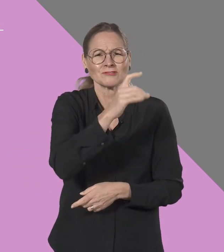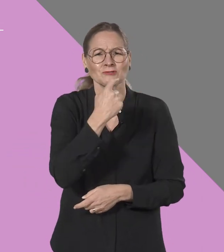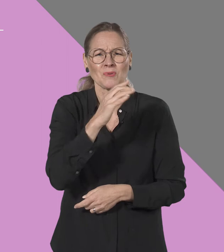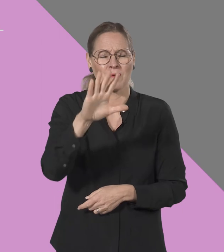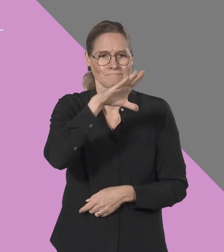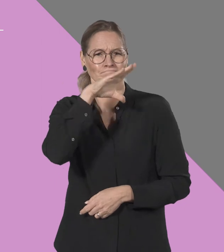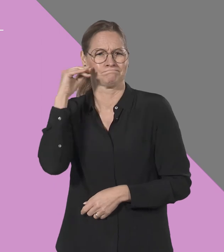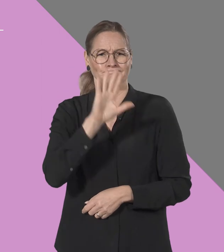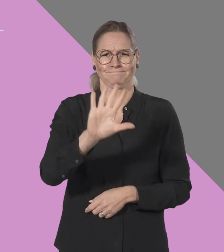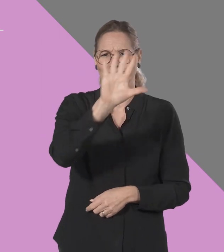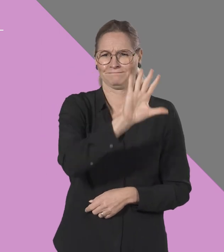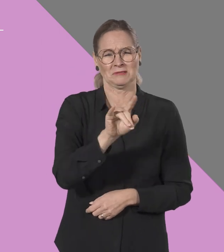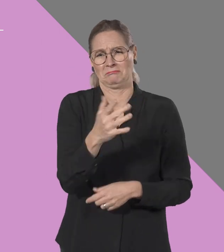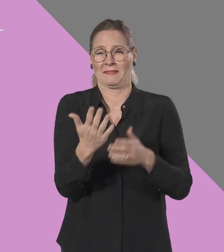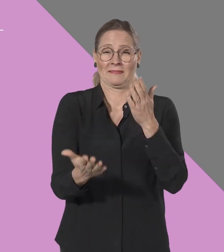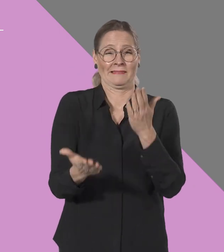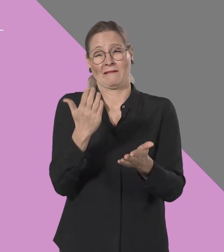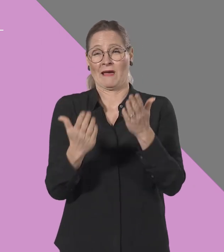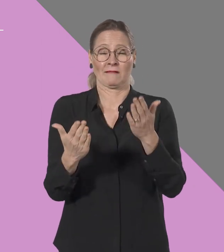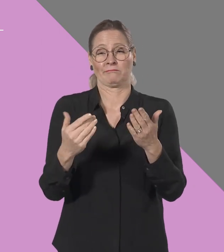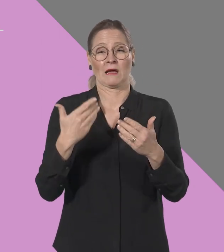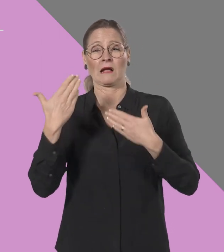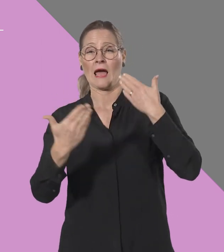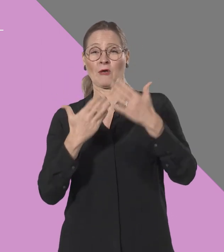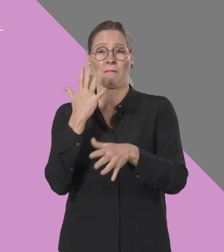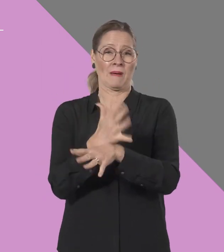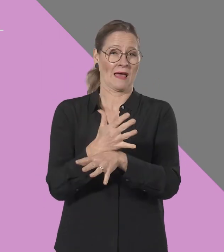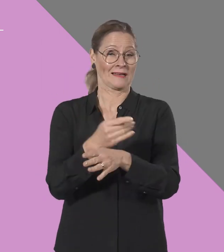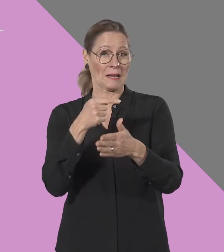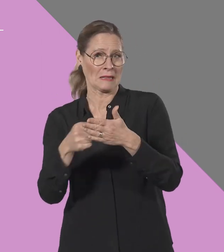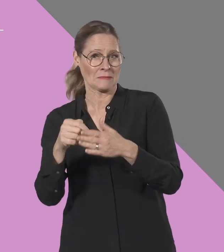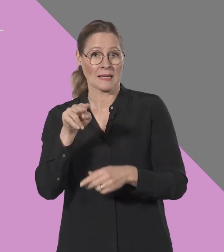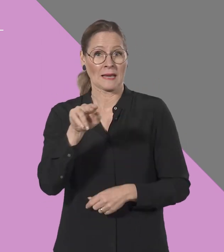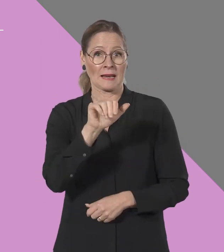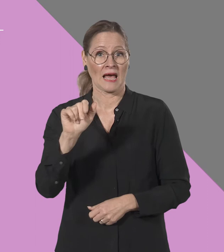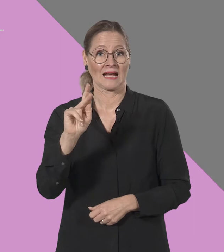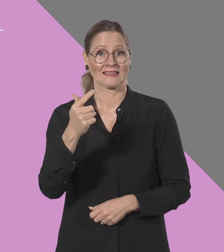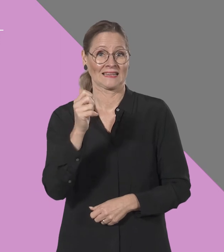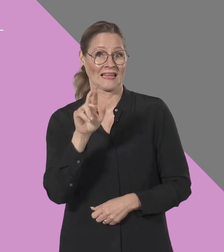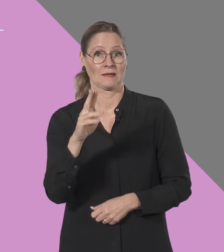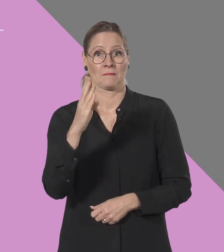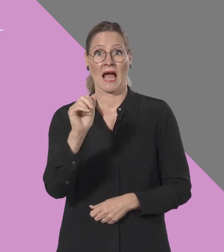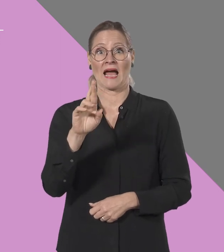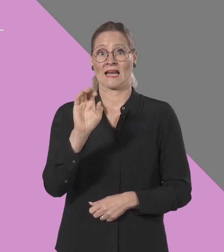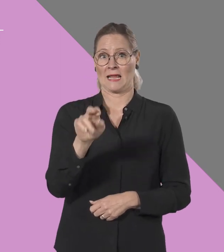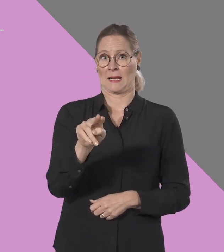jossain päin ruotsinkielistä Suomea on melko tavallinen karaokebaari - nimeltään Näktebaren.